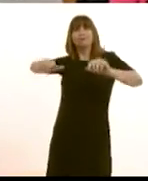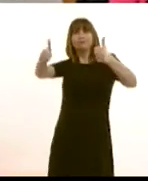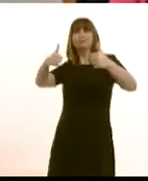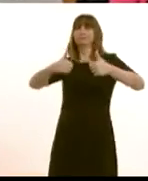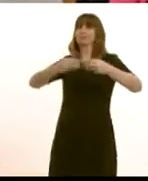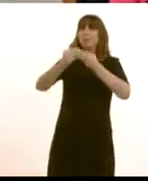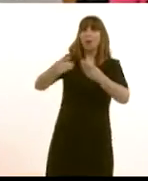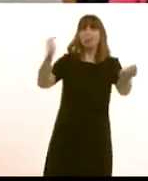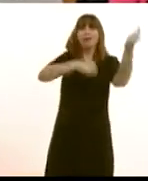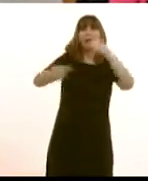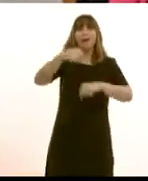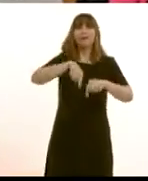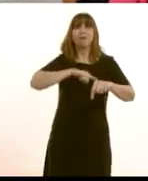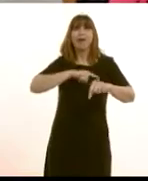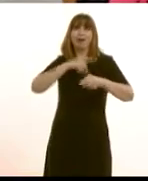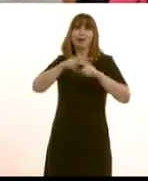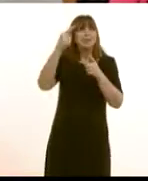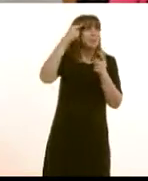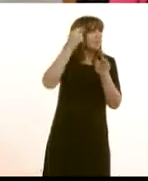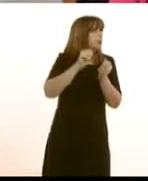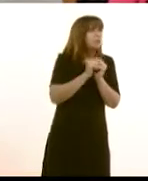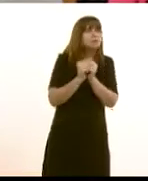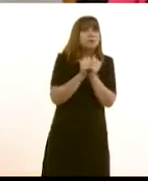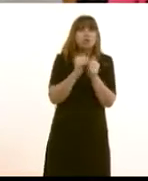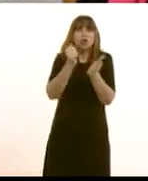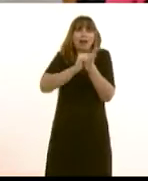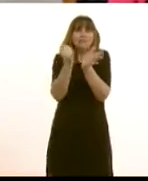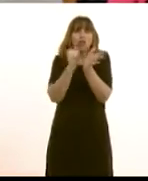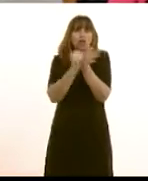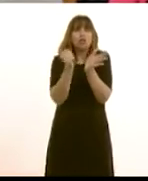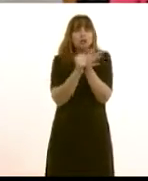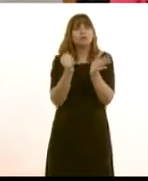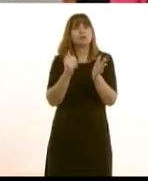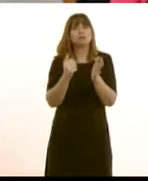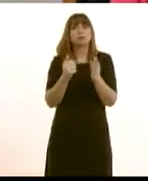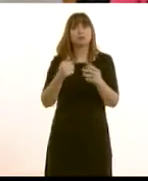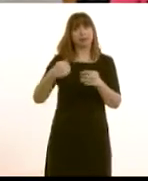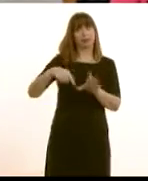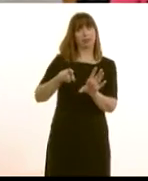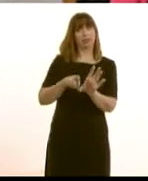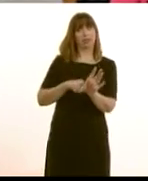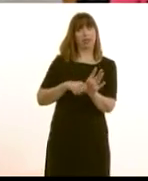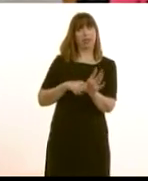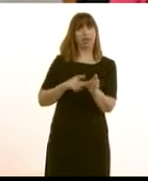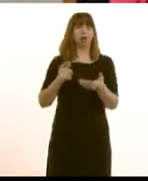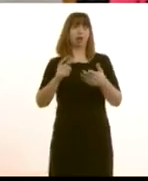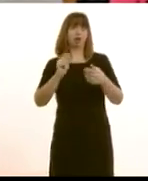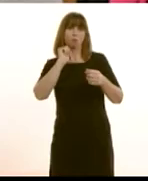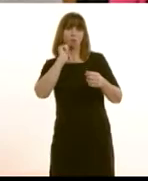y tu allanópobl sydd eisiau beicio, pobl sydd eisiau dod i Gymru i gerdded ac yn y